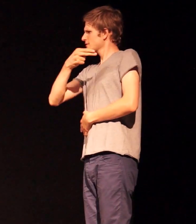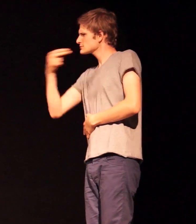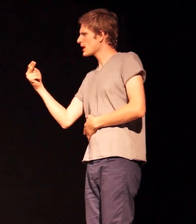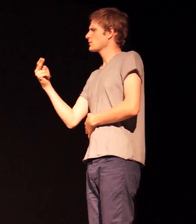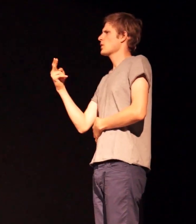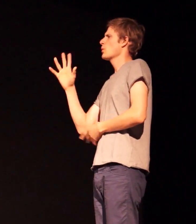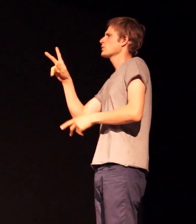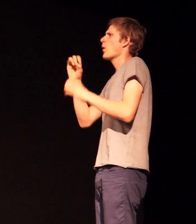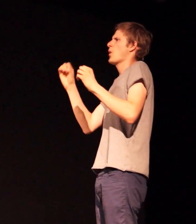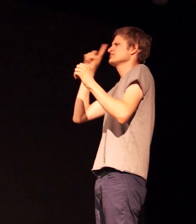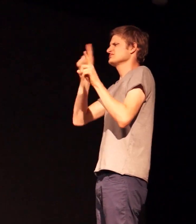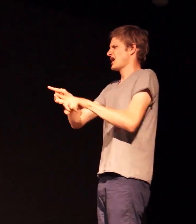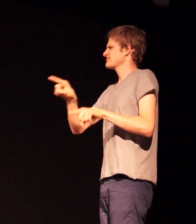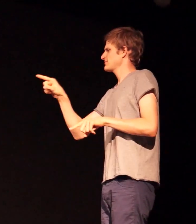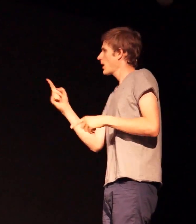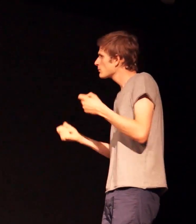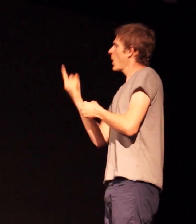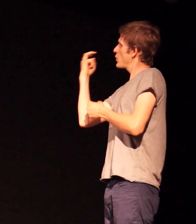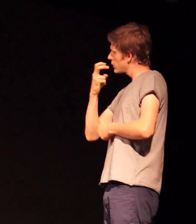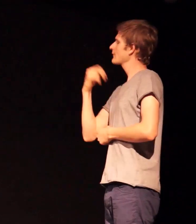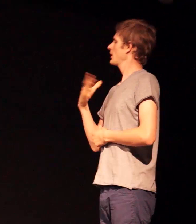Pomyślałem ze to będzie bardzo ciekawa tematyka na opowieść.